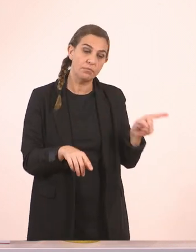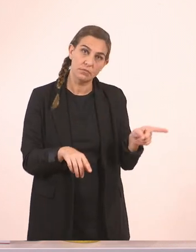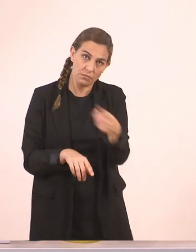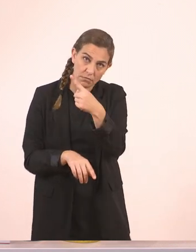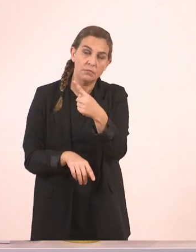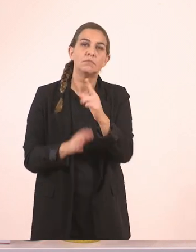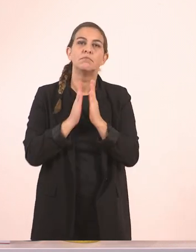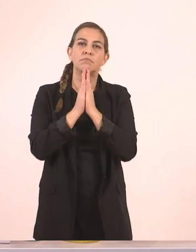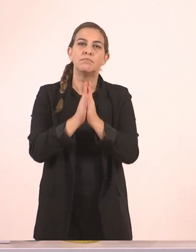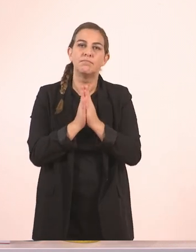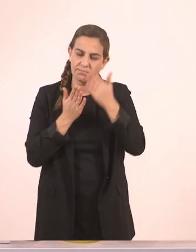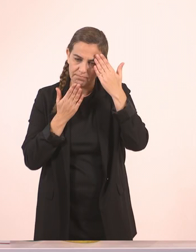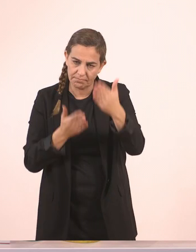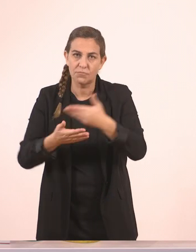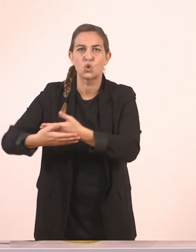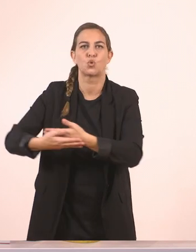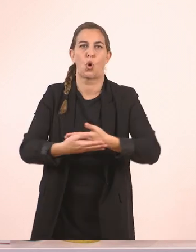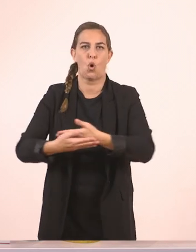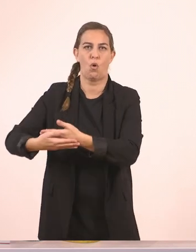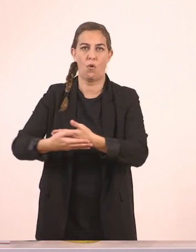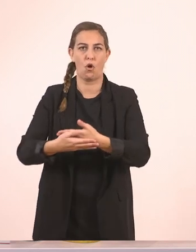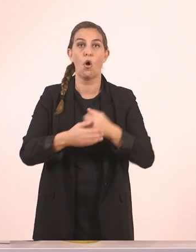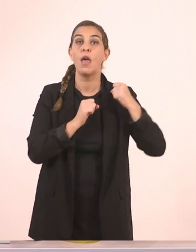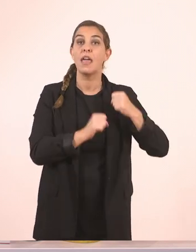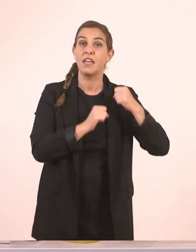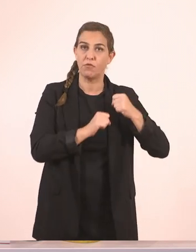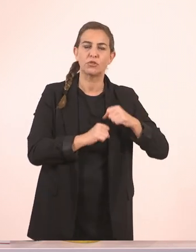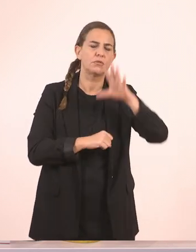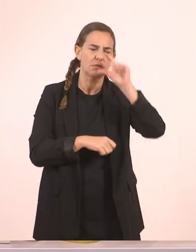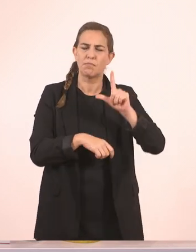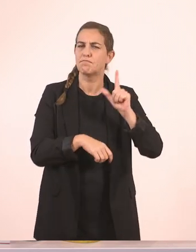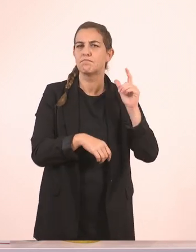Χωρίς να χάσουν χρόνο, πήραν ένα μικρό αρνάκι νεογέννητο